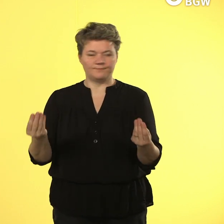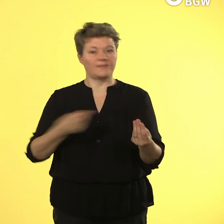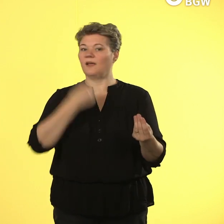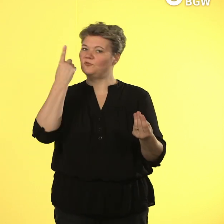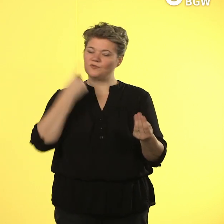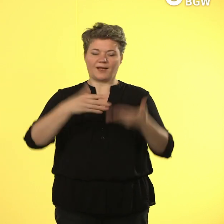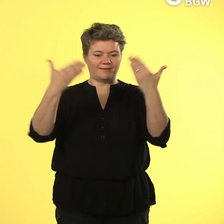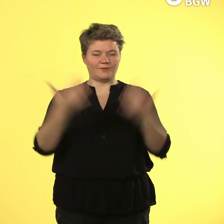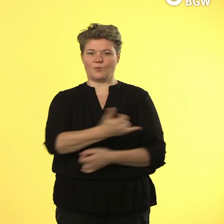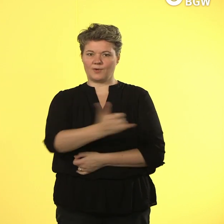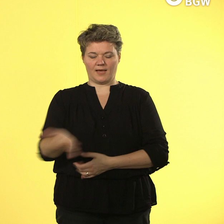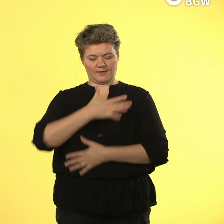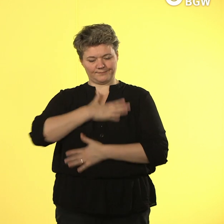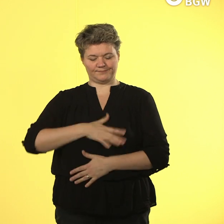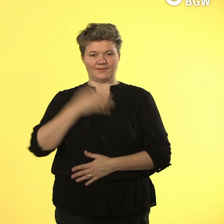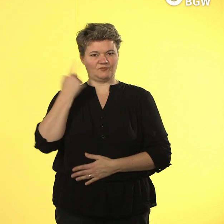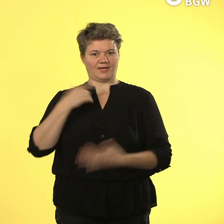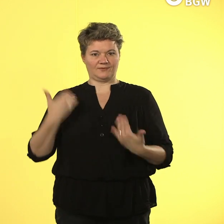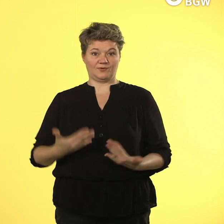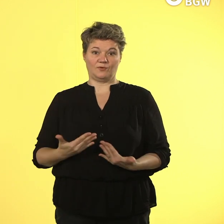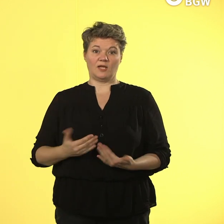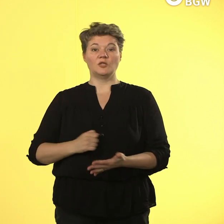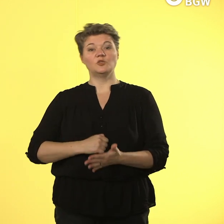Wir sind dann einfach nicht so gut. Ich bin weiterhin beim Worst-Case-Szenario.